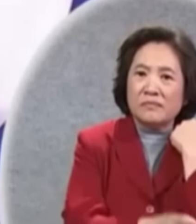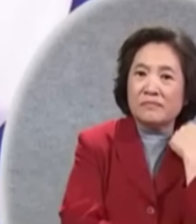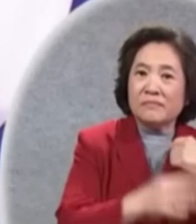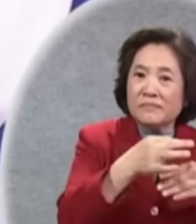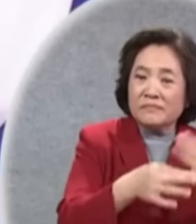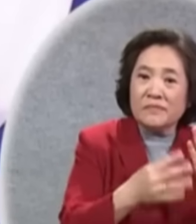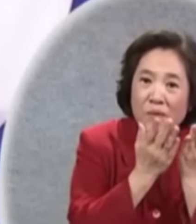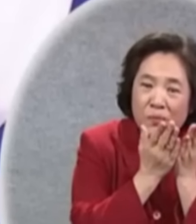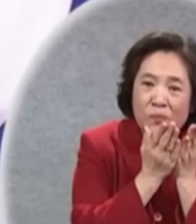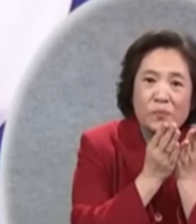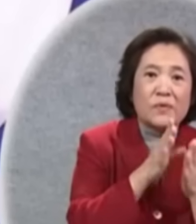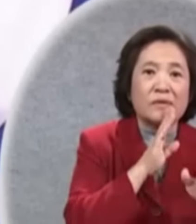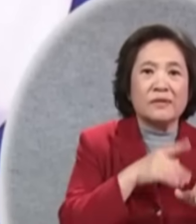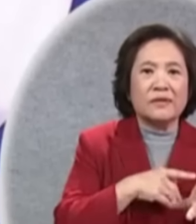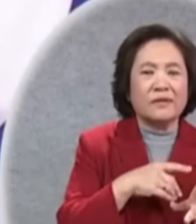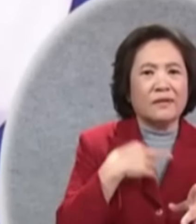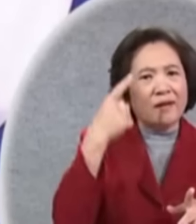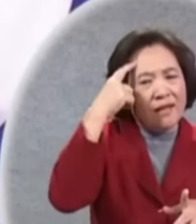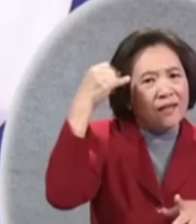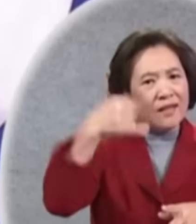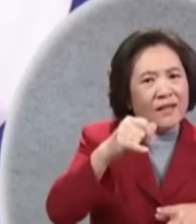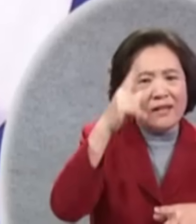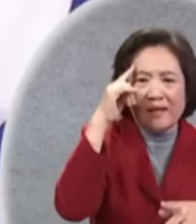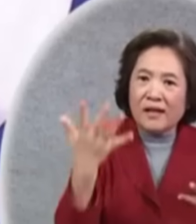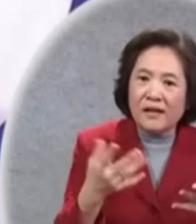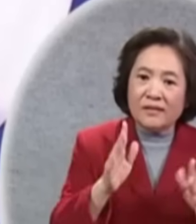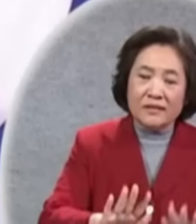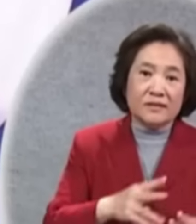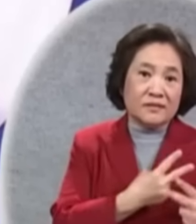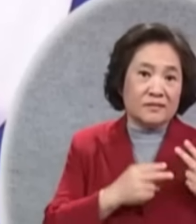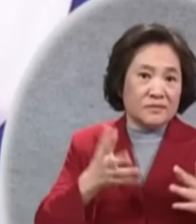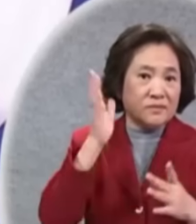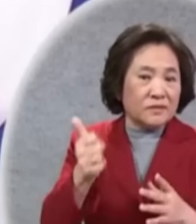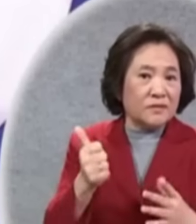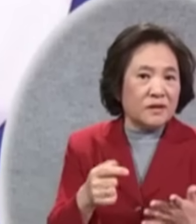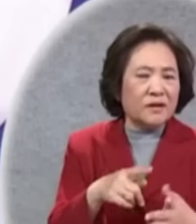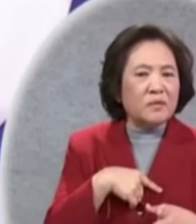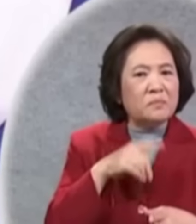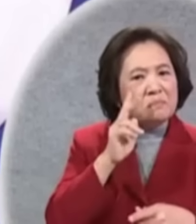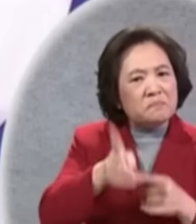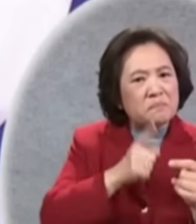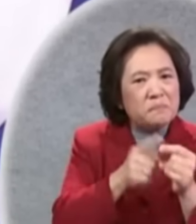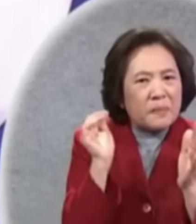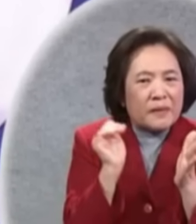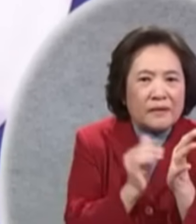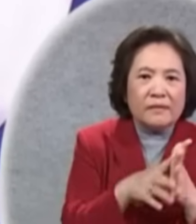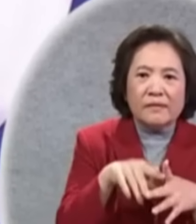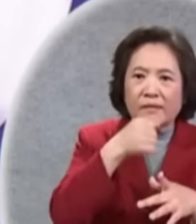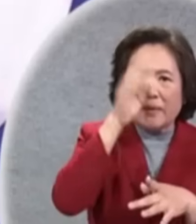就是心殘呢 現在請問蔡總統 看你1年 你要帶臺灣去哪裡？